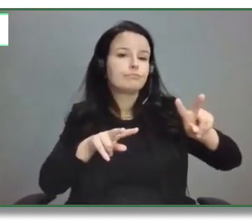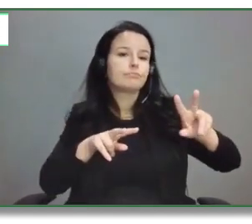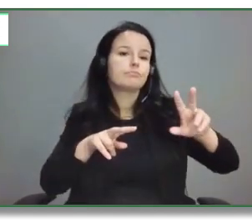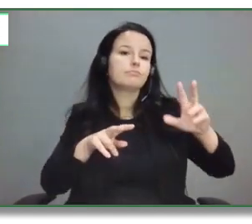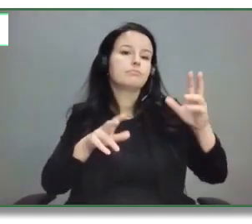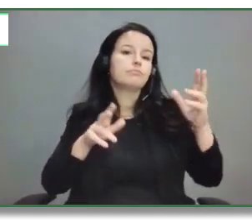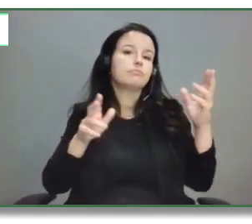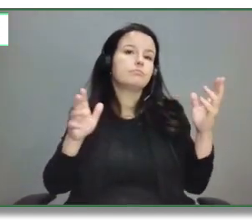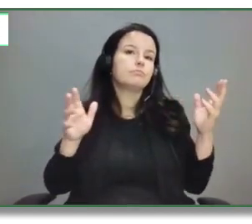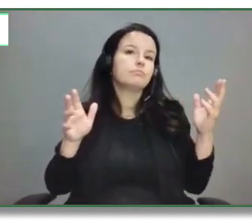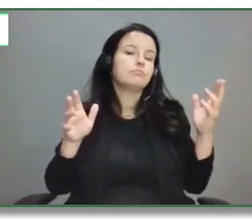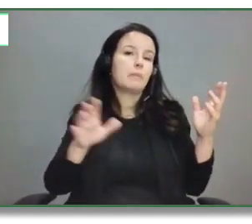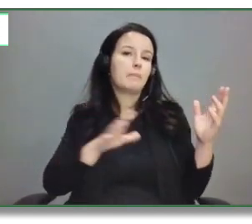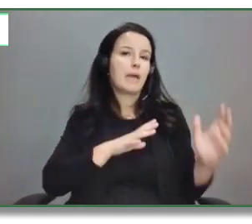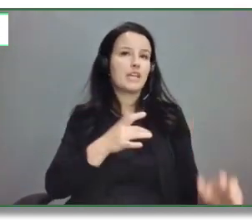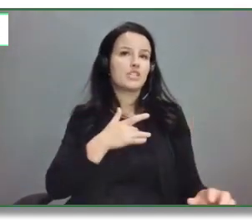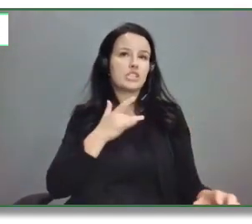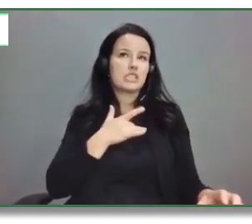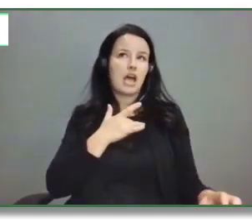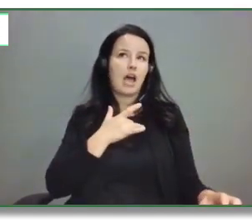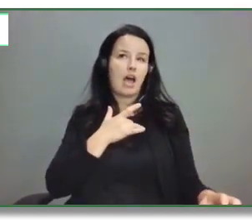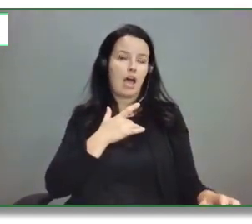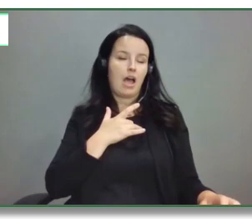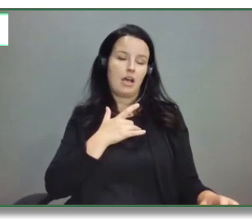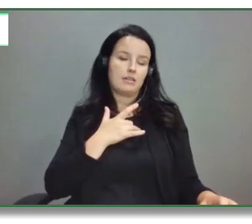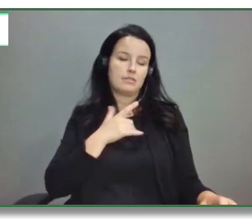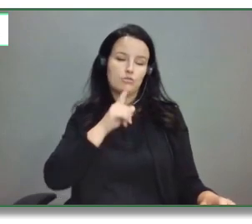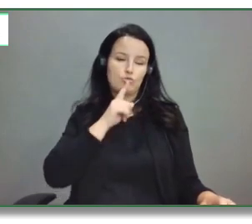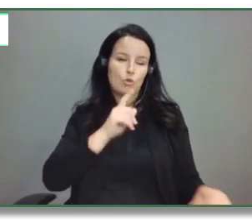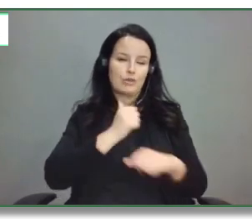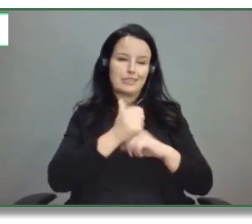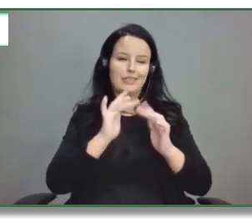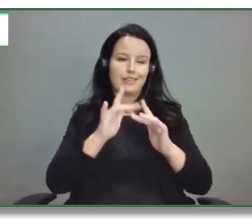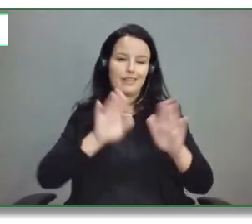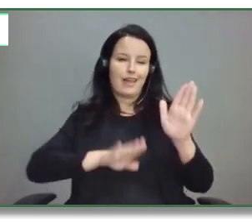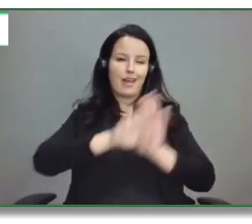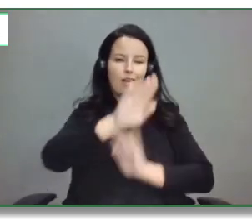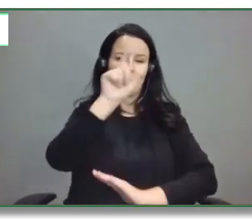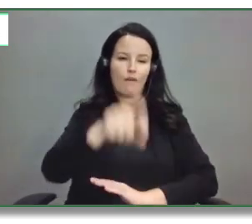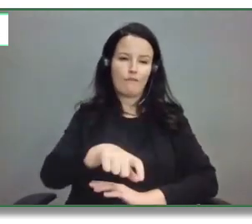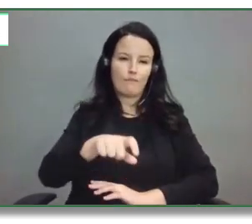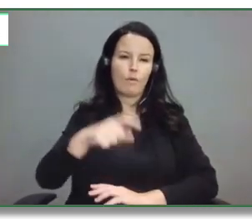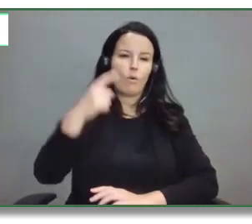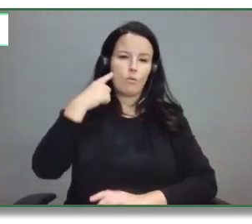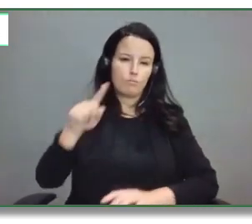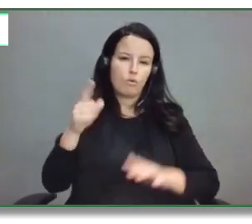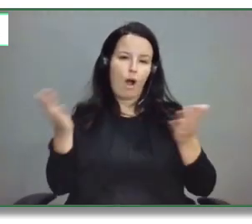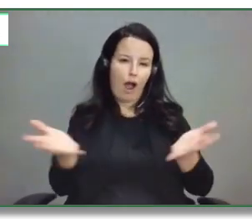et je crois qu'il devrait améliorer le